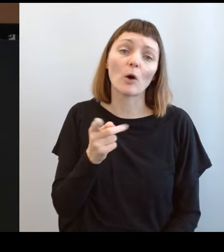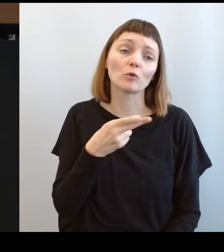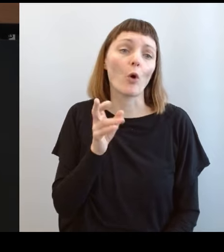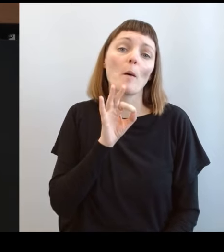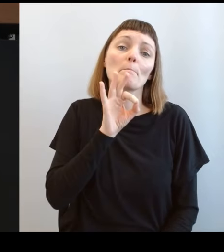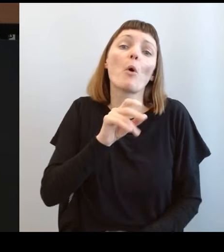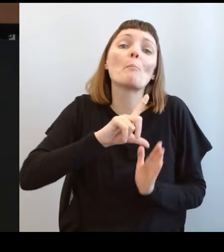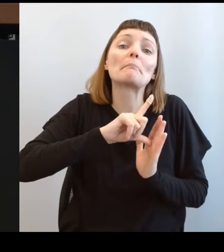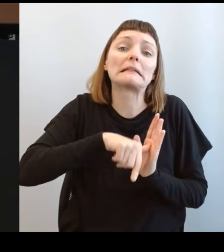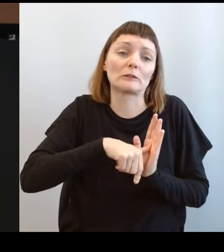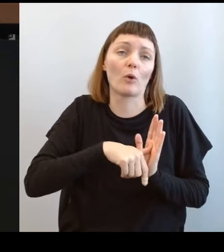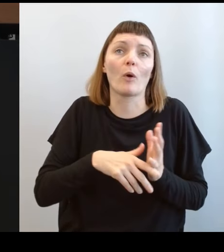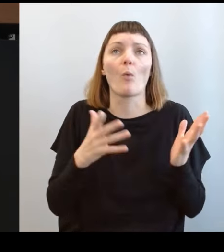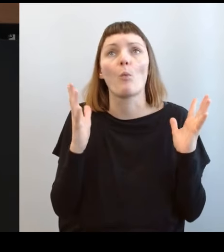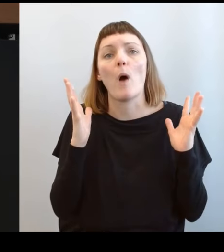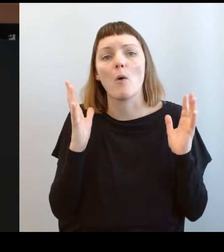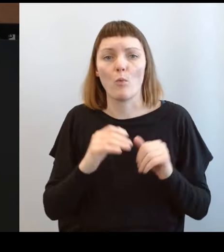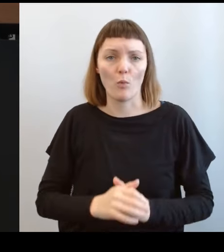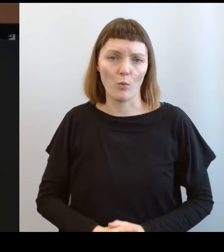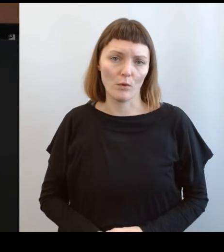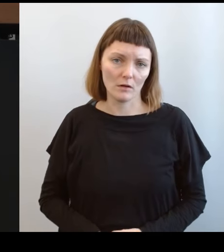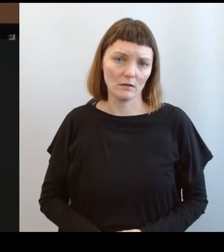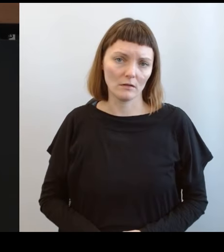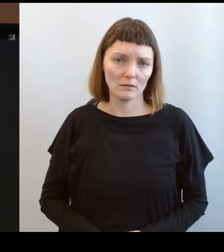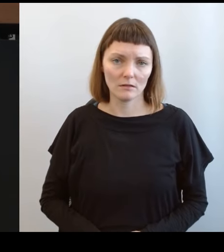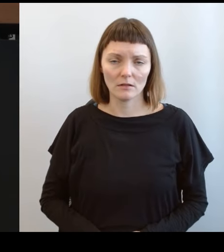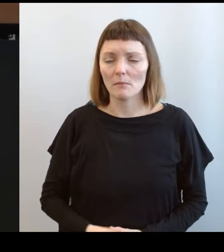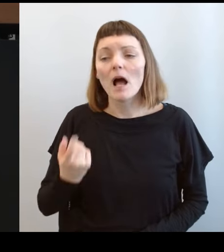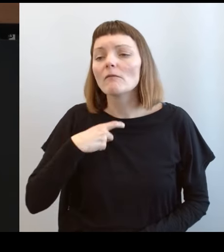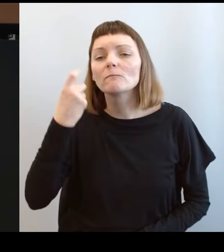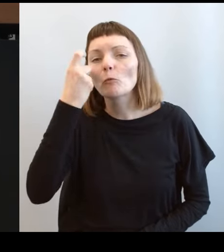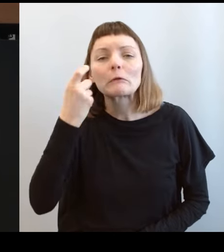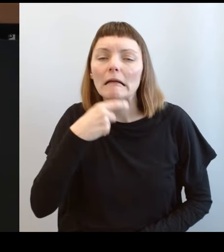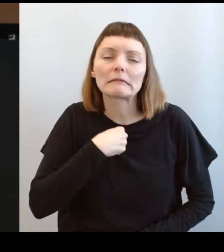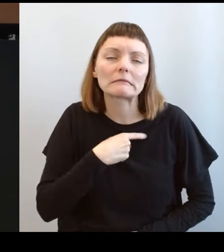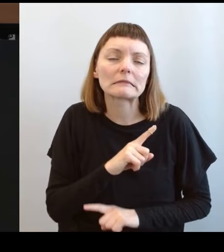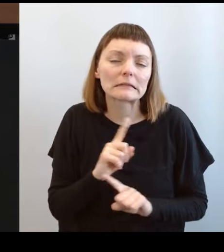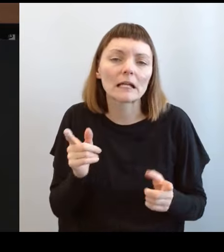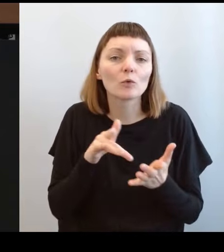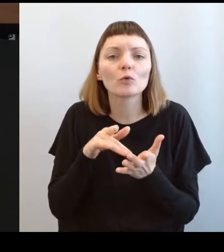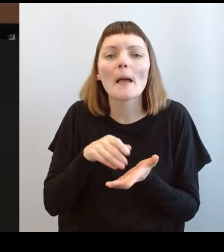Alles was, was die Mieterinnenschutz dient, wird von der Senatsverwaltung für Stadtentwicklung, Bauen und Wohnen abgelehnt.